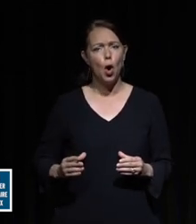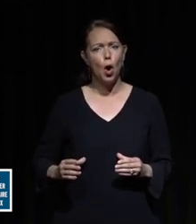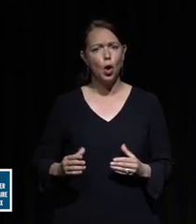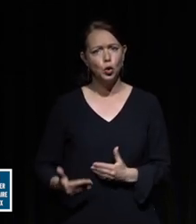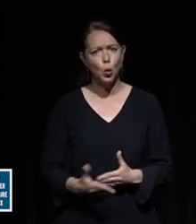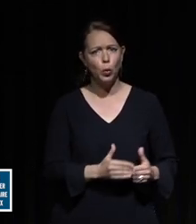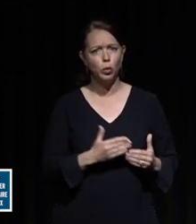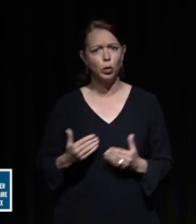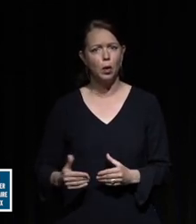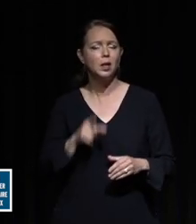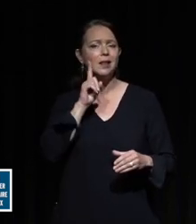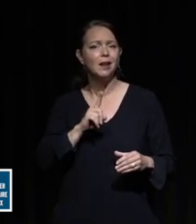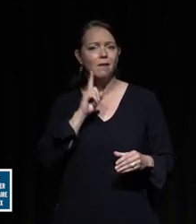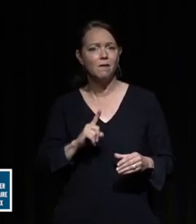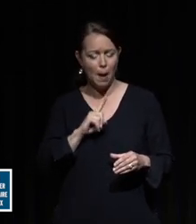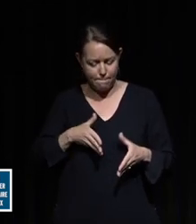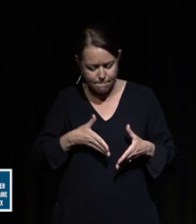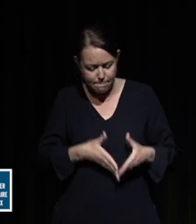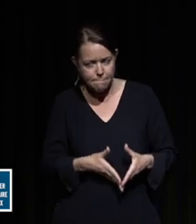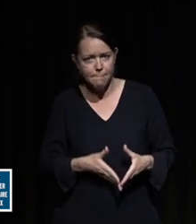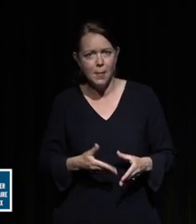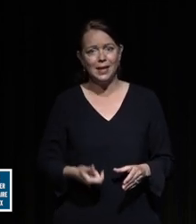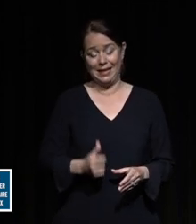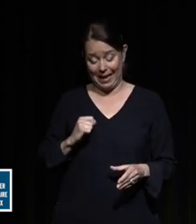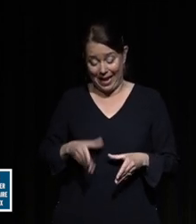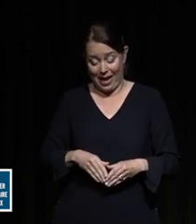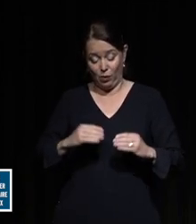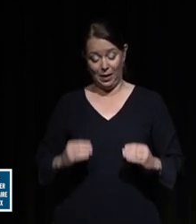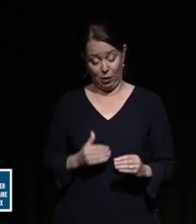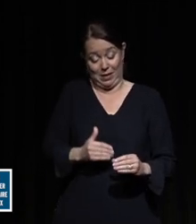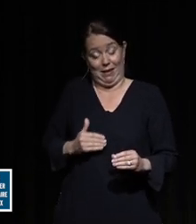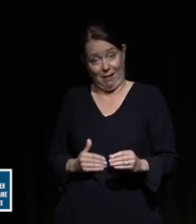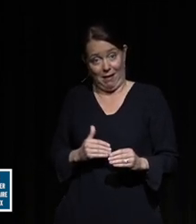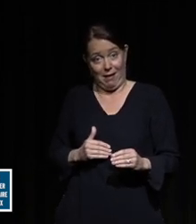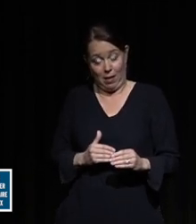les culs de sac chez la femme kate sac derrière l'utérus et un clip sac en avant d'utérus et